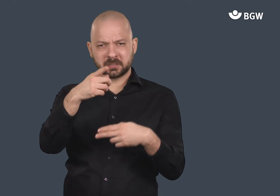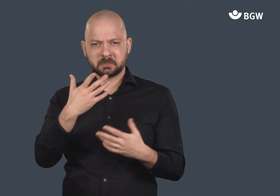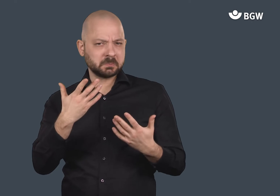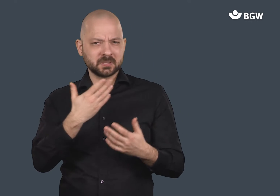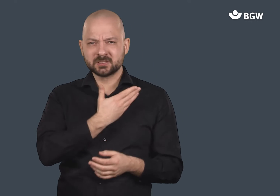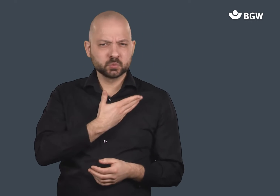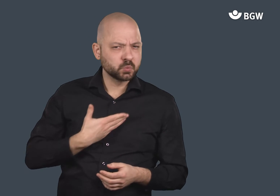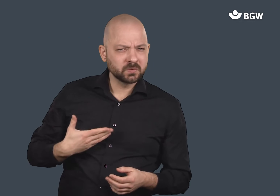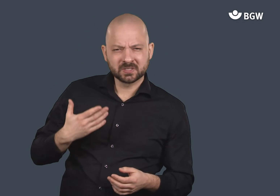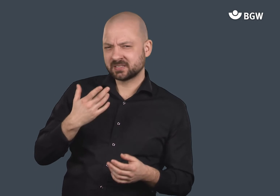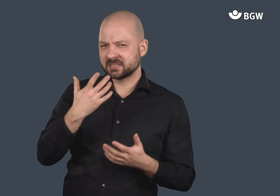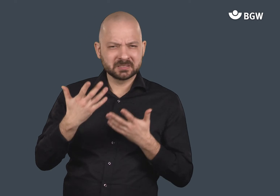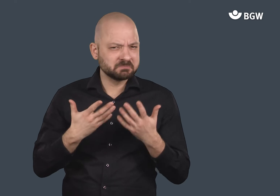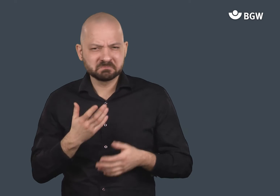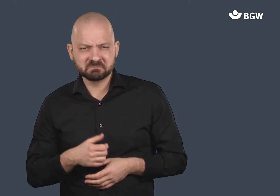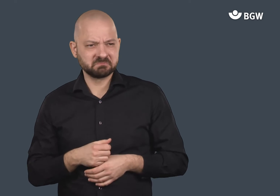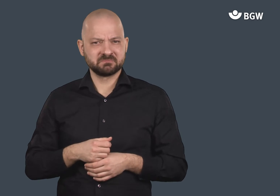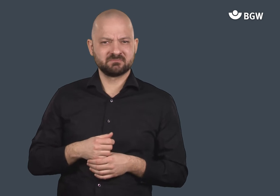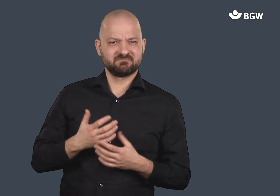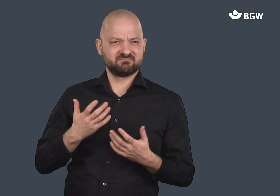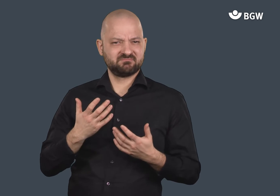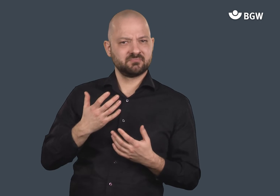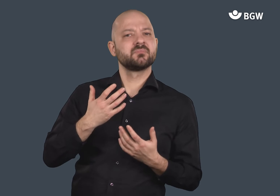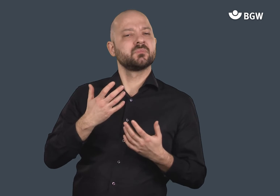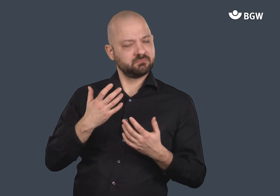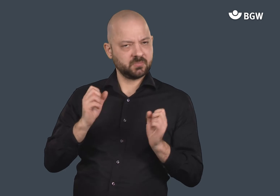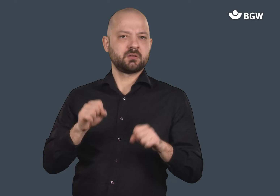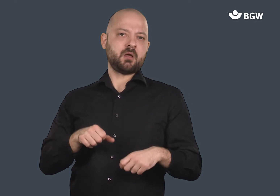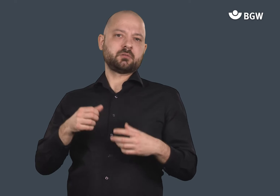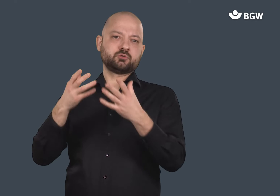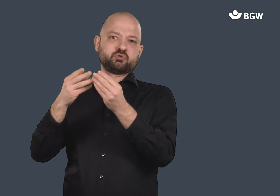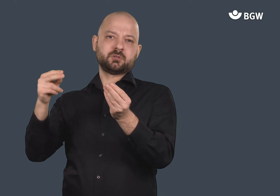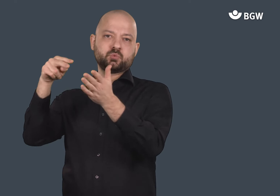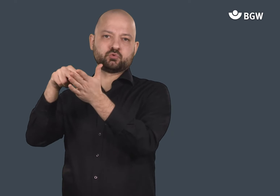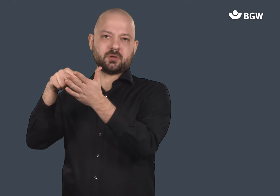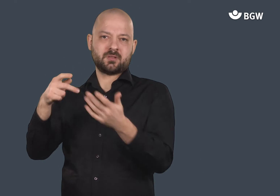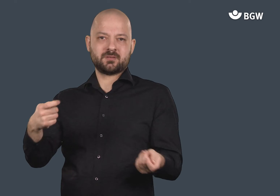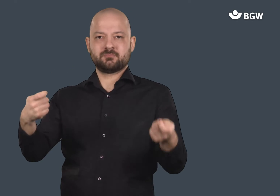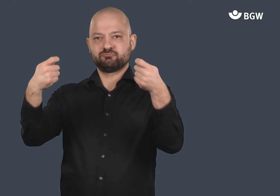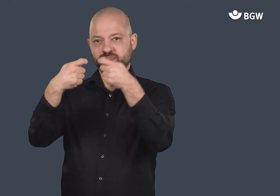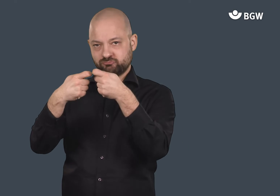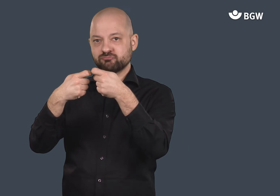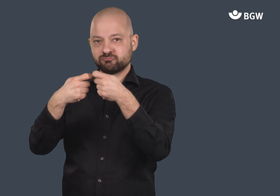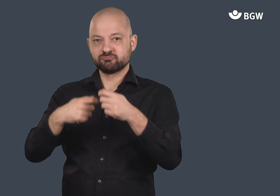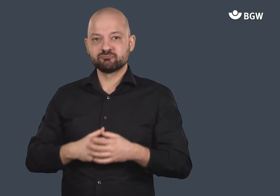nicht zufrieden sind.